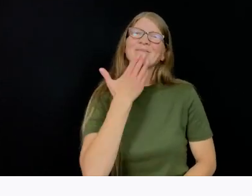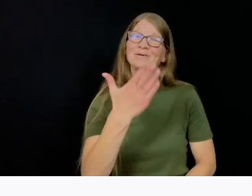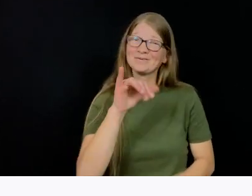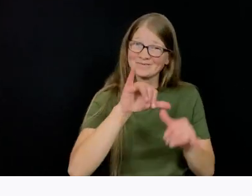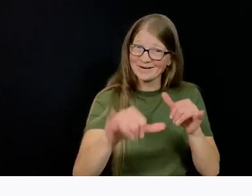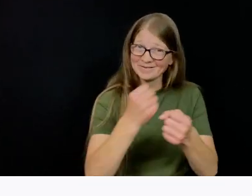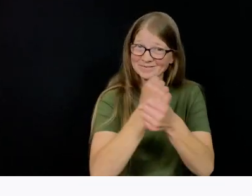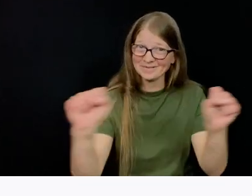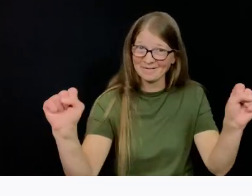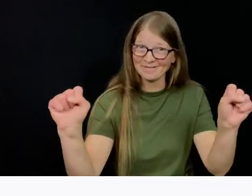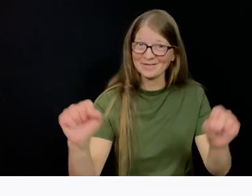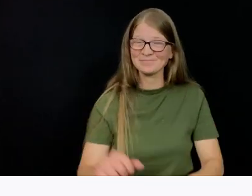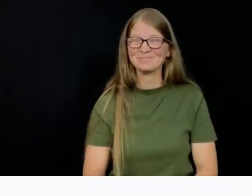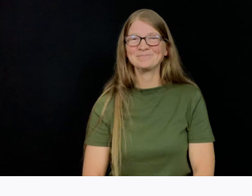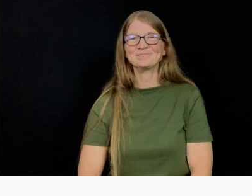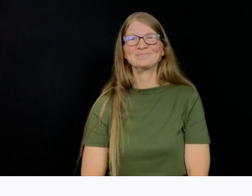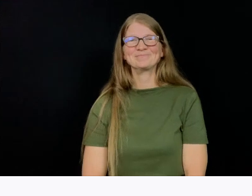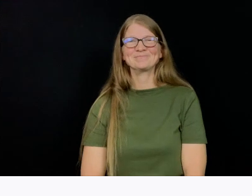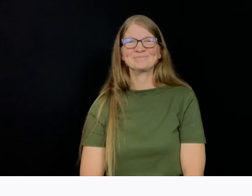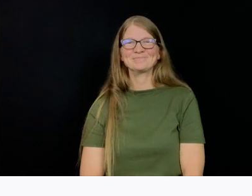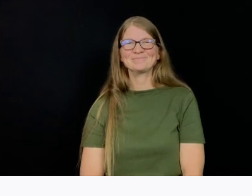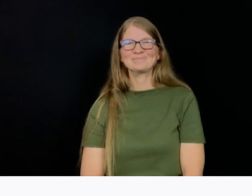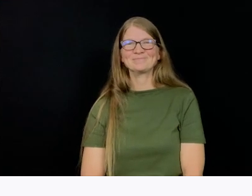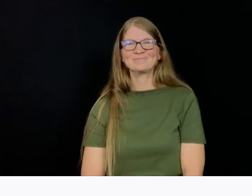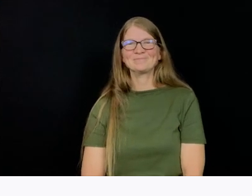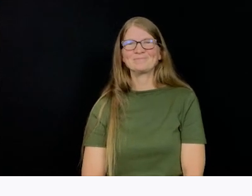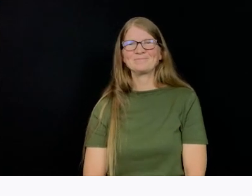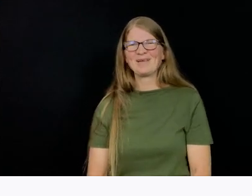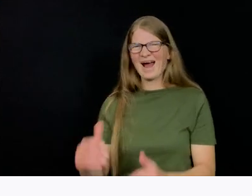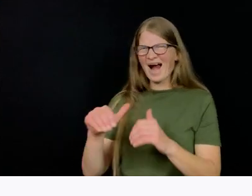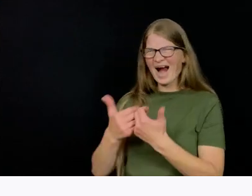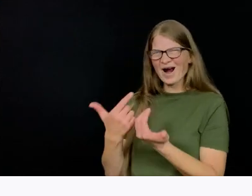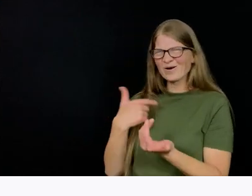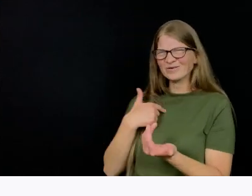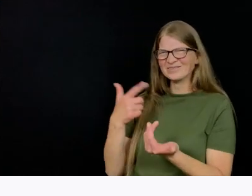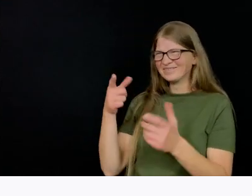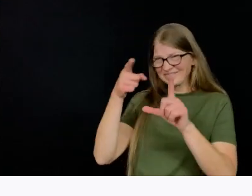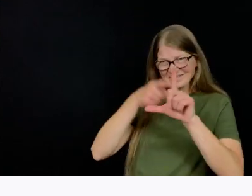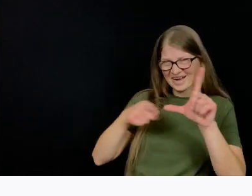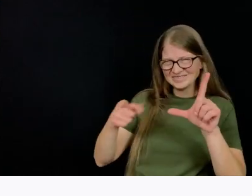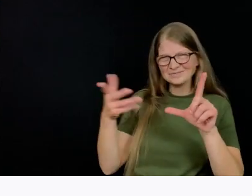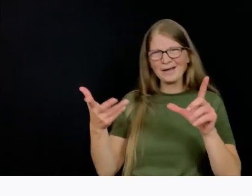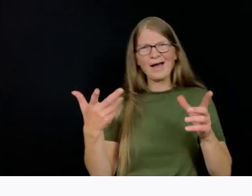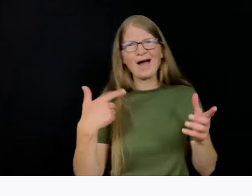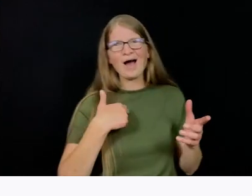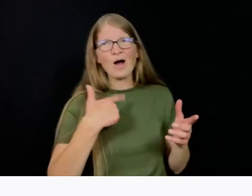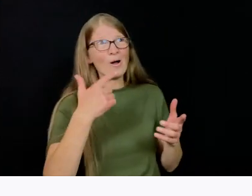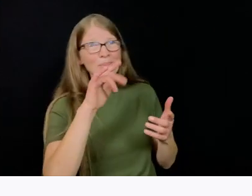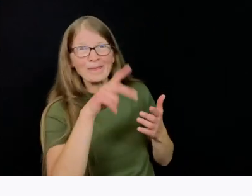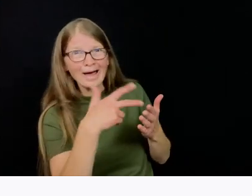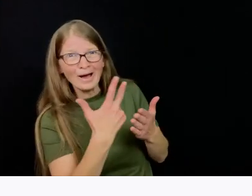[حتى لقائنا المقبل] [حتى لقائنا المقبل] [إذا أردتم فهم شيءٍ ما] [كيف يتم حساب طول الوتر] >> برابهكار كيف يمكنني، ما هو الوتر؟ أبارنا: هل لدينا ثلاث ساعات؟ لا أنا أمزح فقط